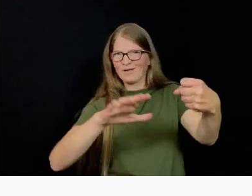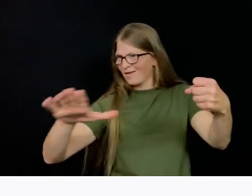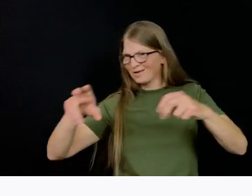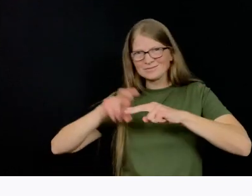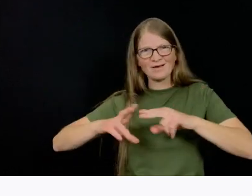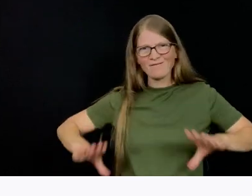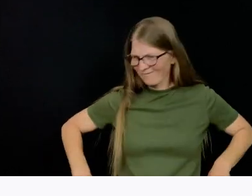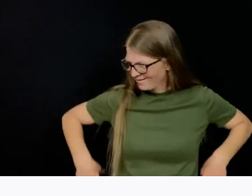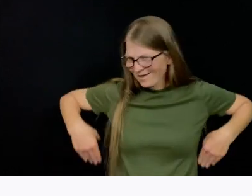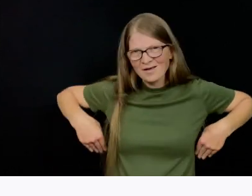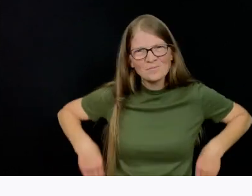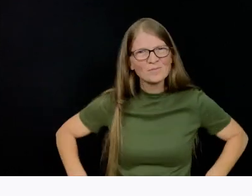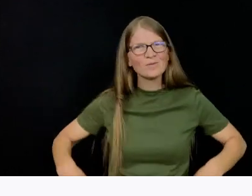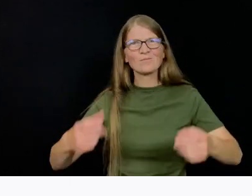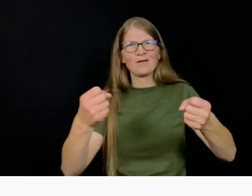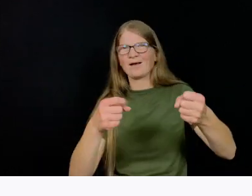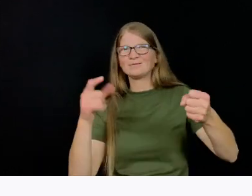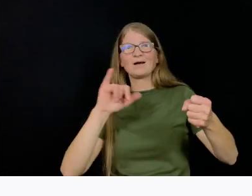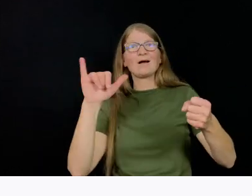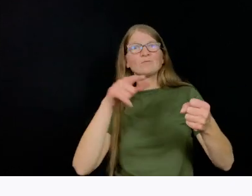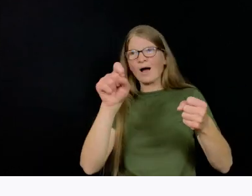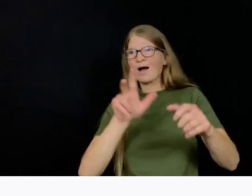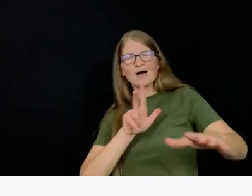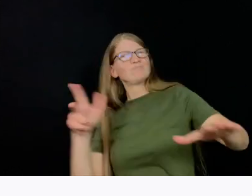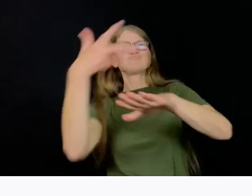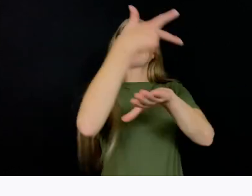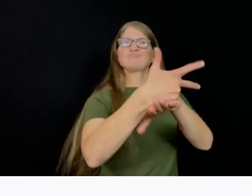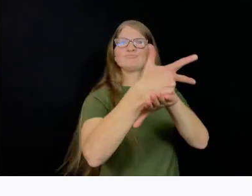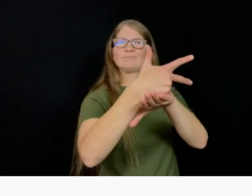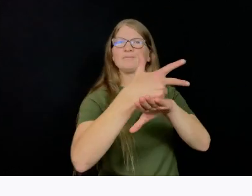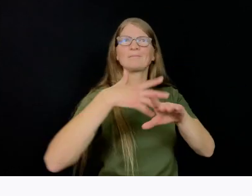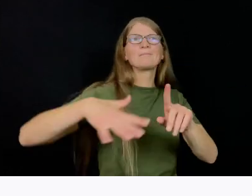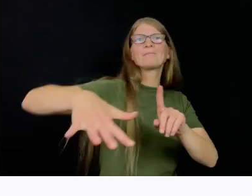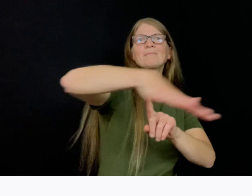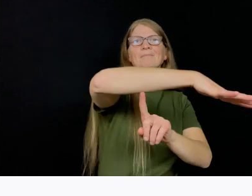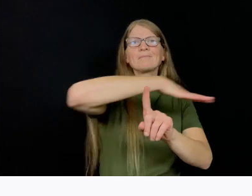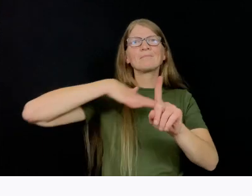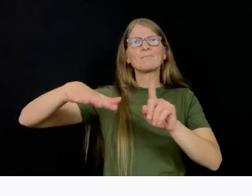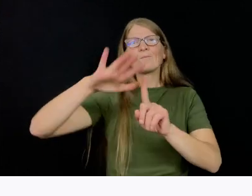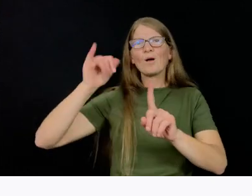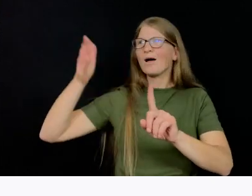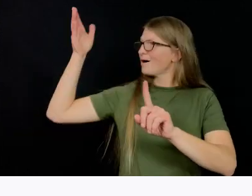يمكنكم أيضاً رؤية سياراتكم على خلفيات مذهلة أو وضعها مباشرة في ممر سياراتكم